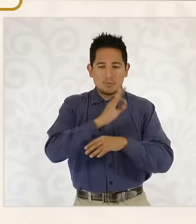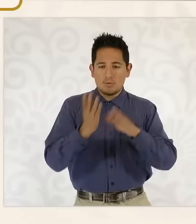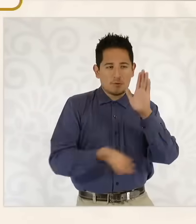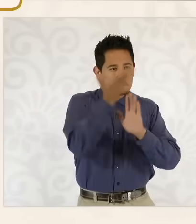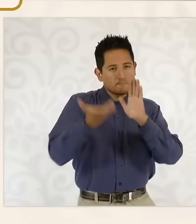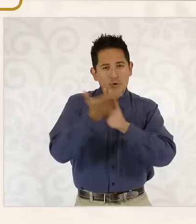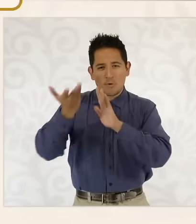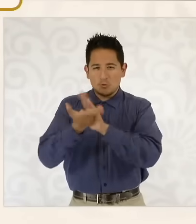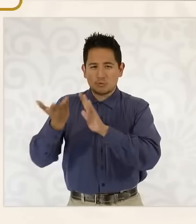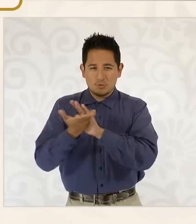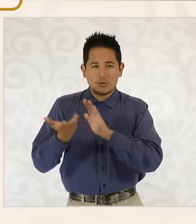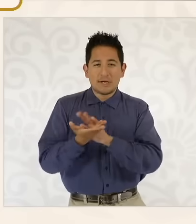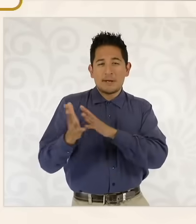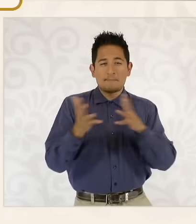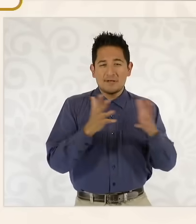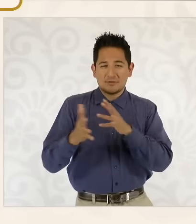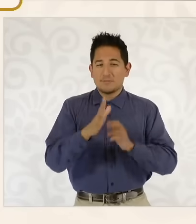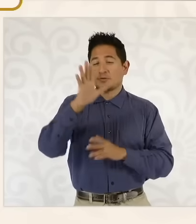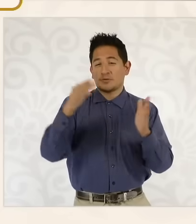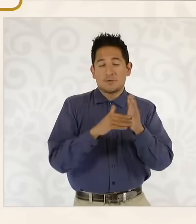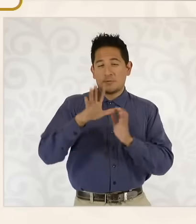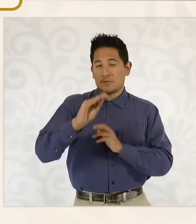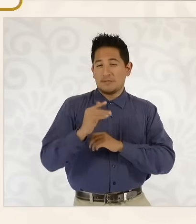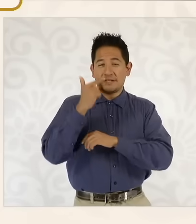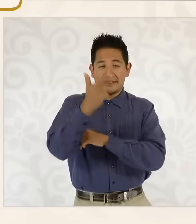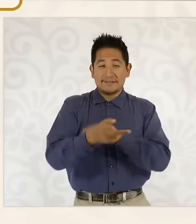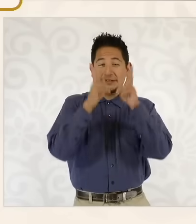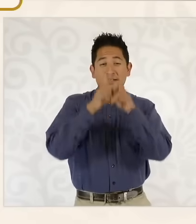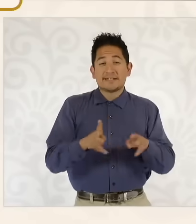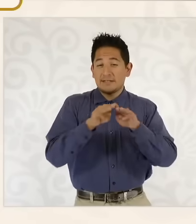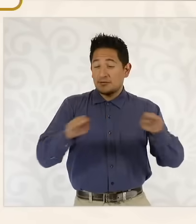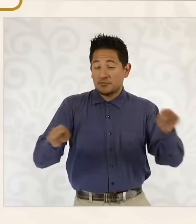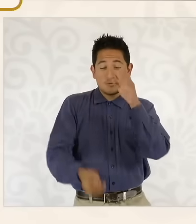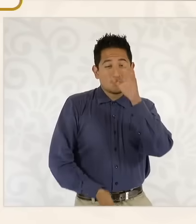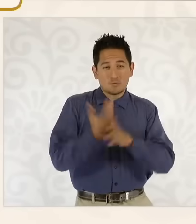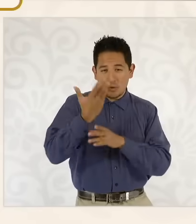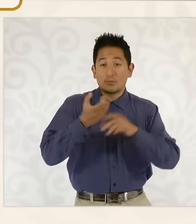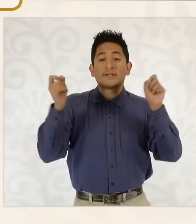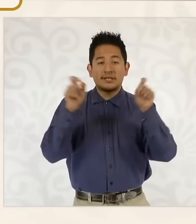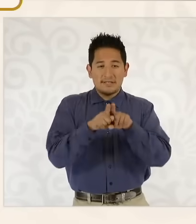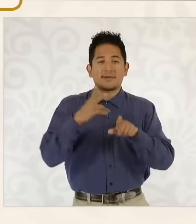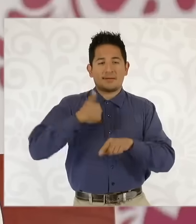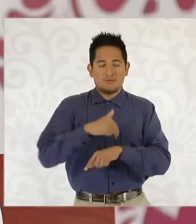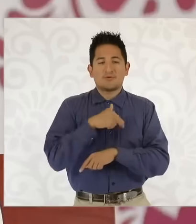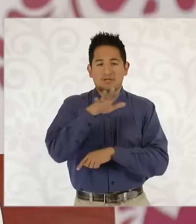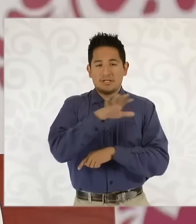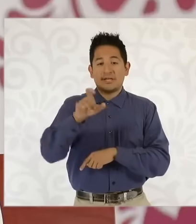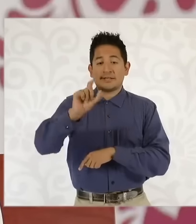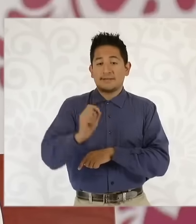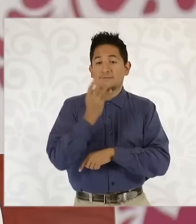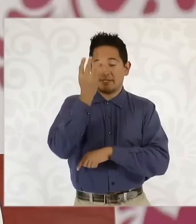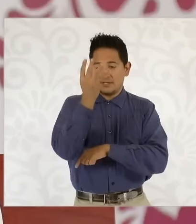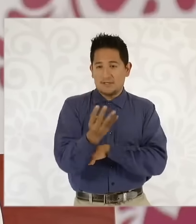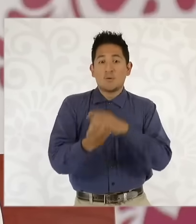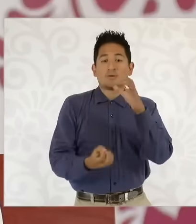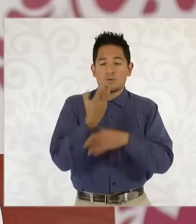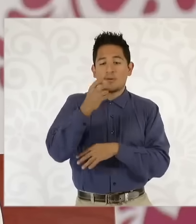km circuito de nuevas líneas estratégicas y la construcción de 524 nuevas subestaciones